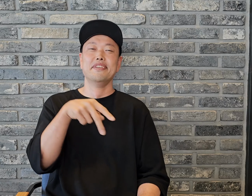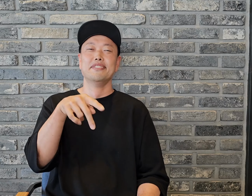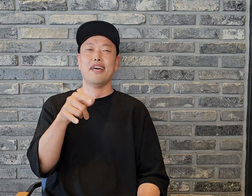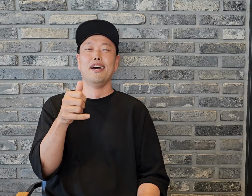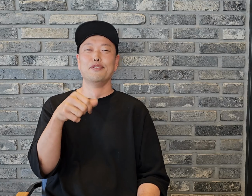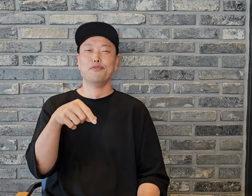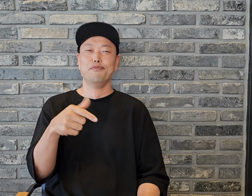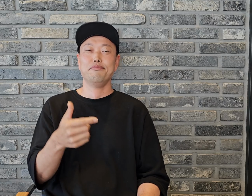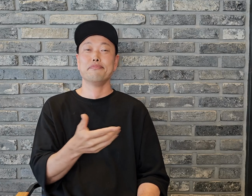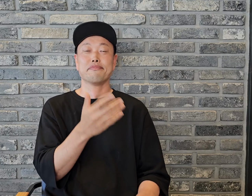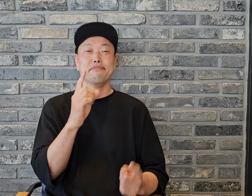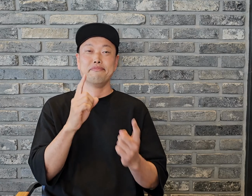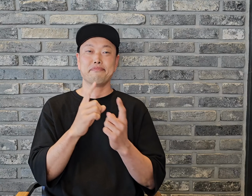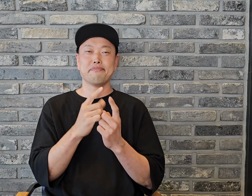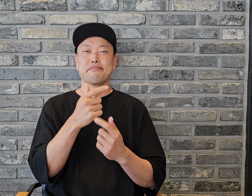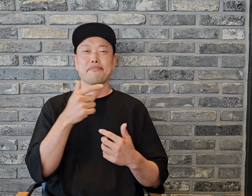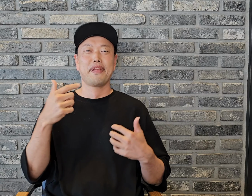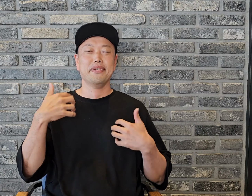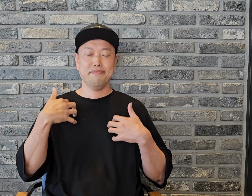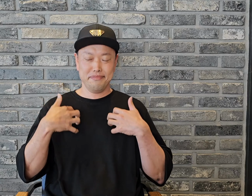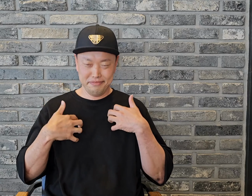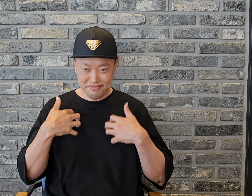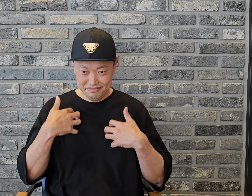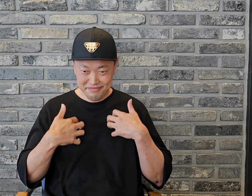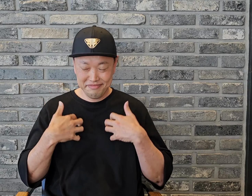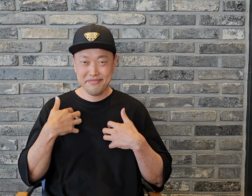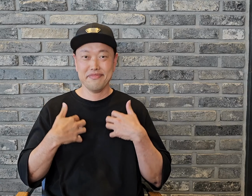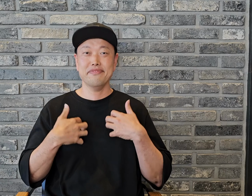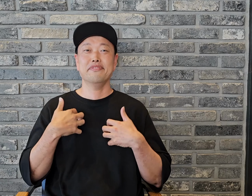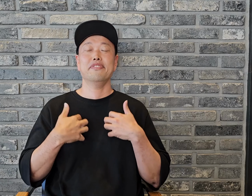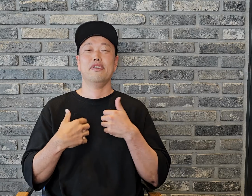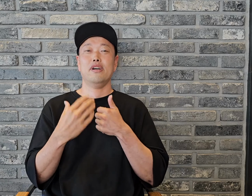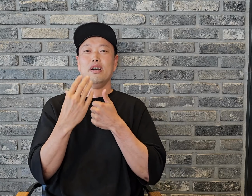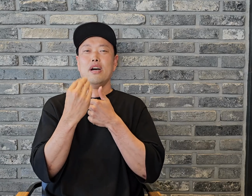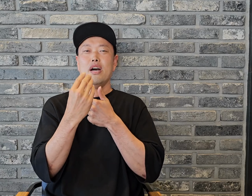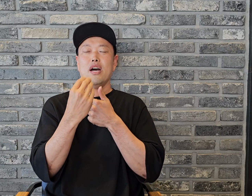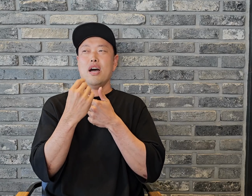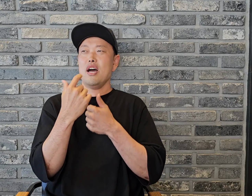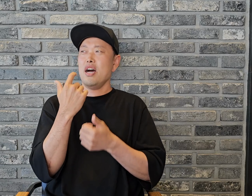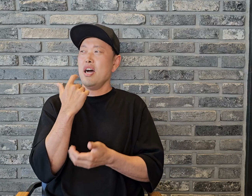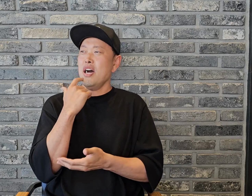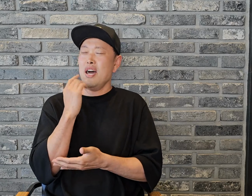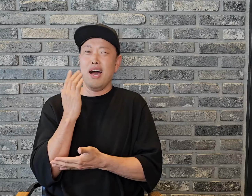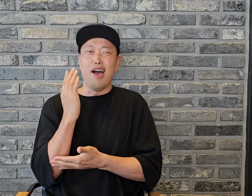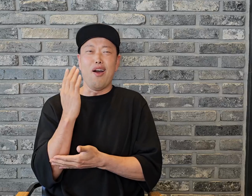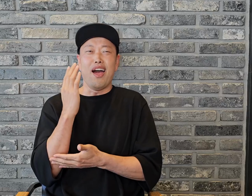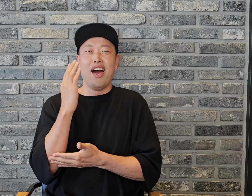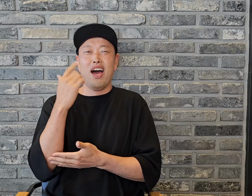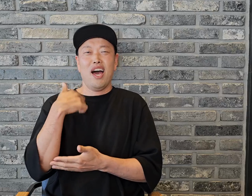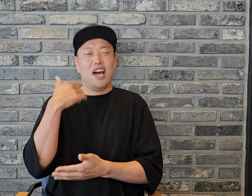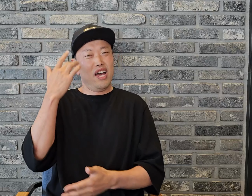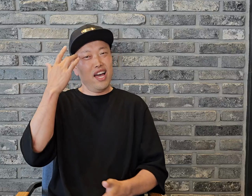mi nombre es Jeong Se-hoon. Encantado de conocerlo. Hamonthly desde el frente. Me siento muy honrado de estar filmando esto.